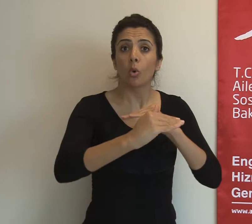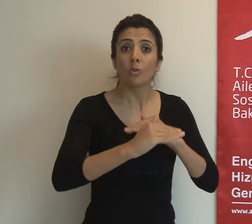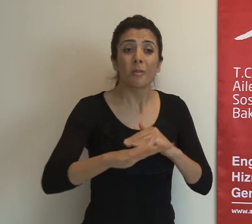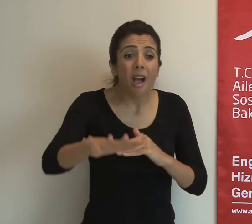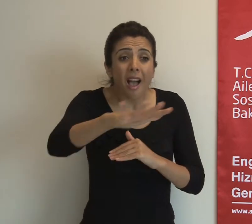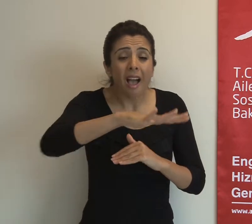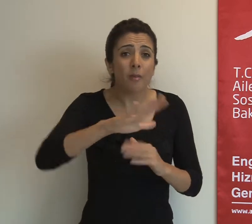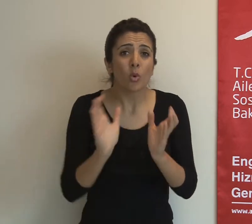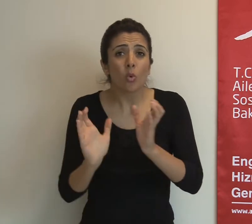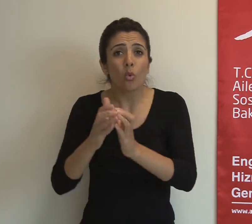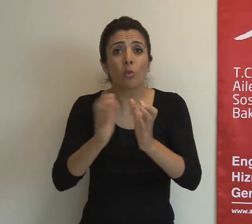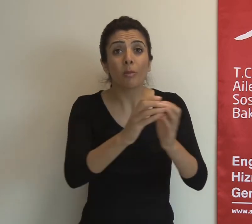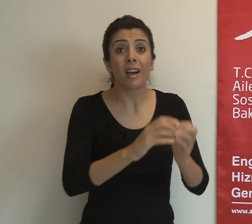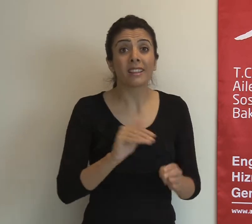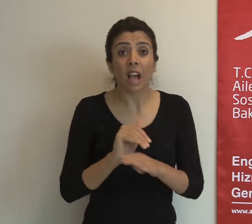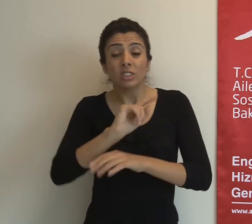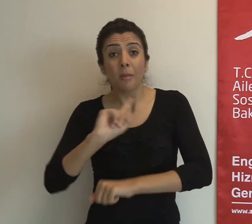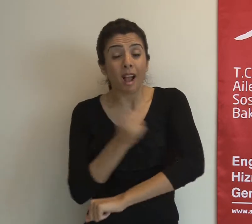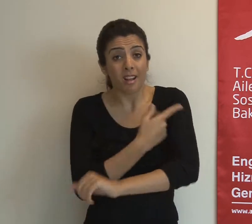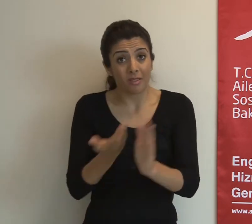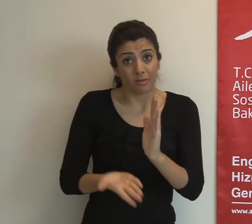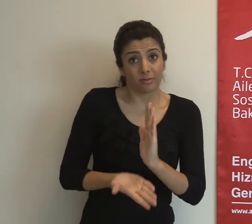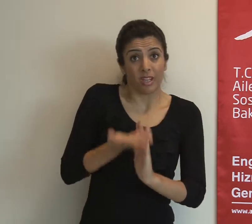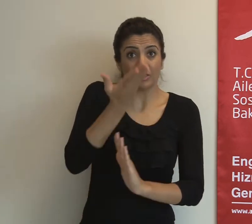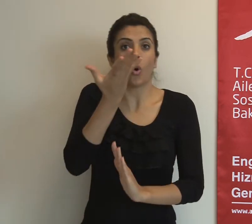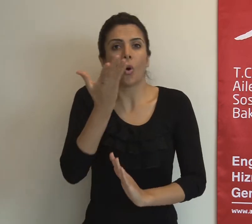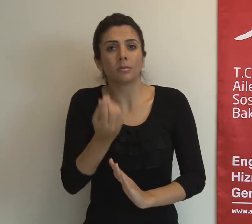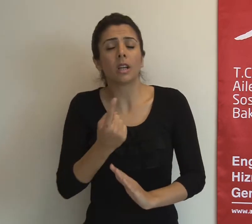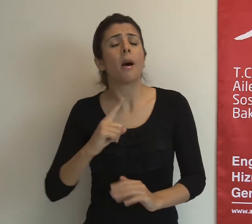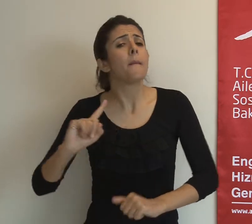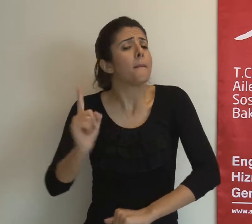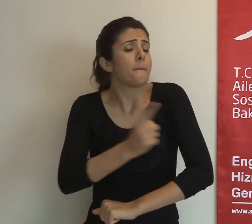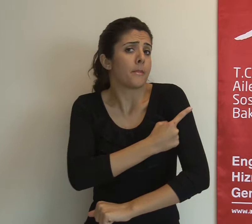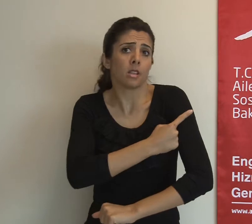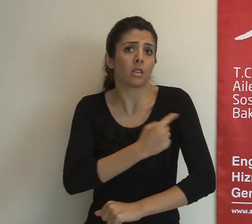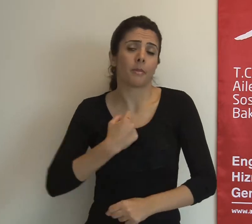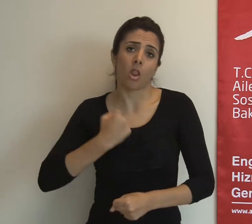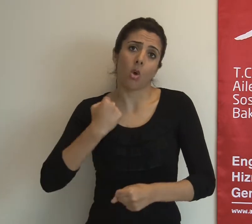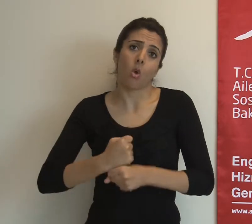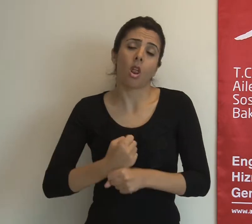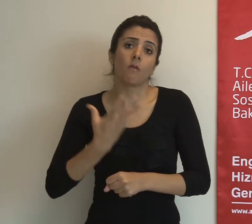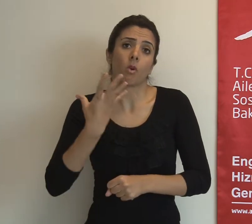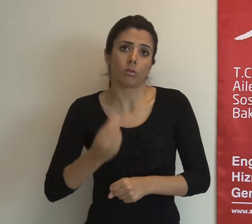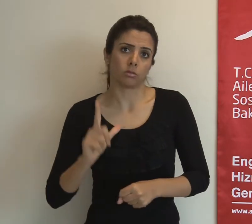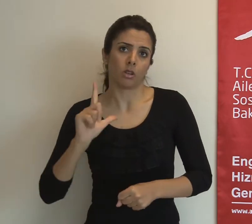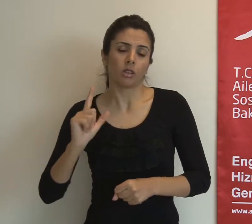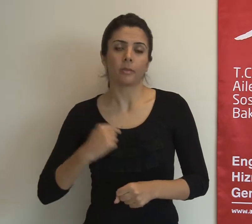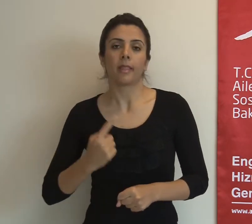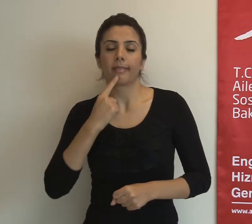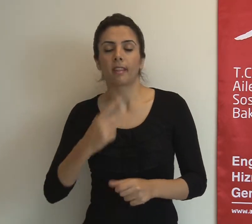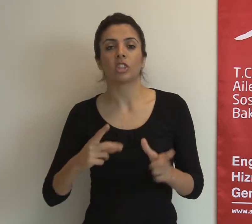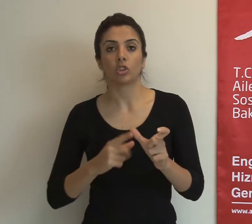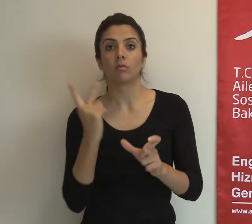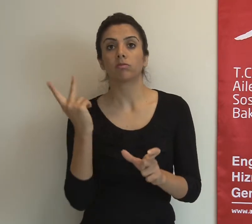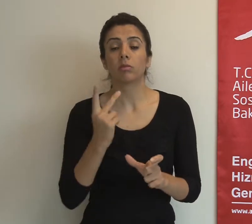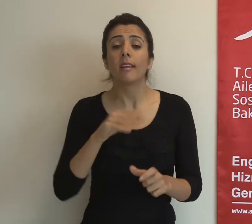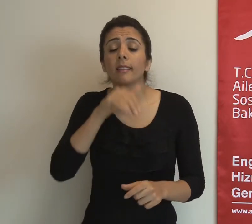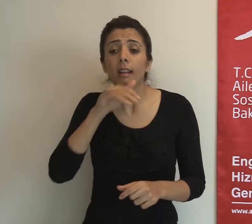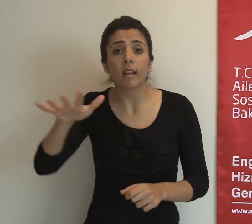Toplumun bütün kesimlerinin yaşam kalitesini yükseltmeyi birinci derece görev kabul ettiklerini vurgulayan Şahin,